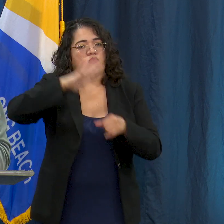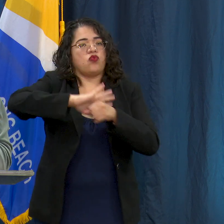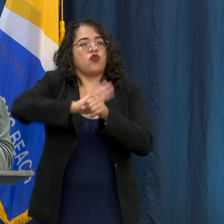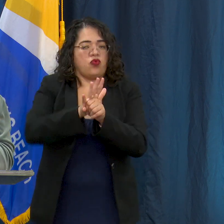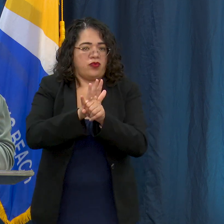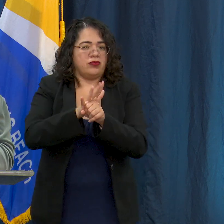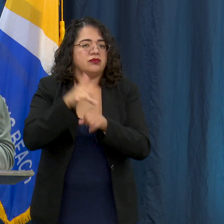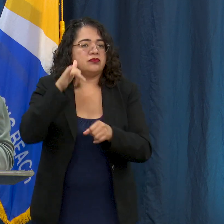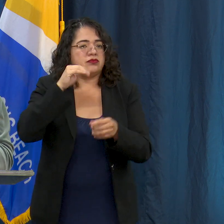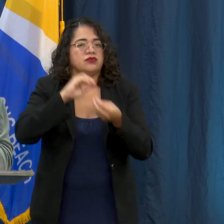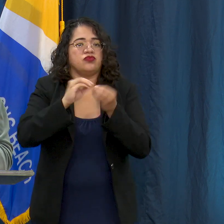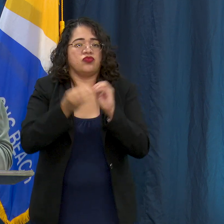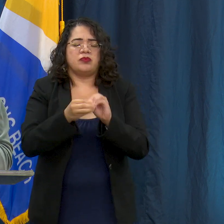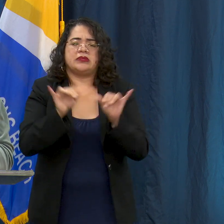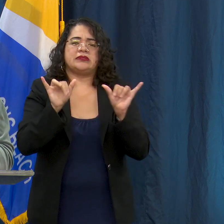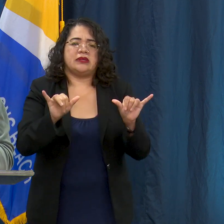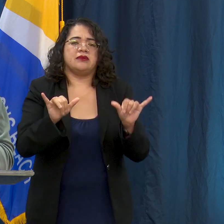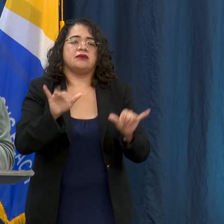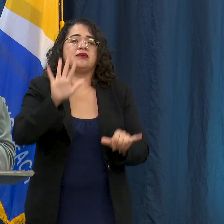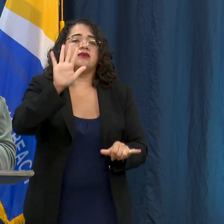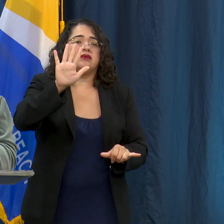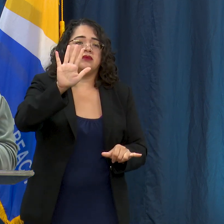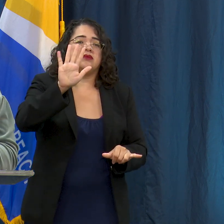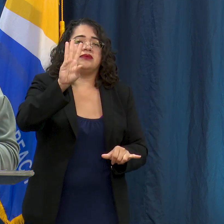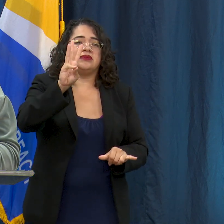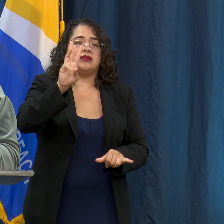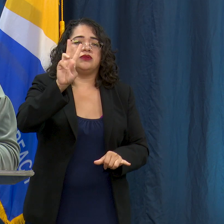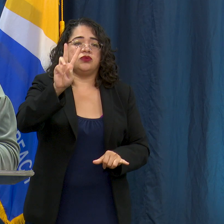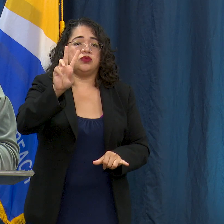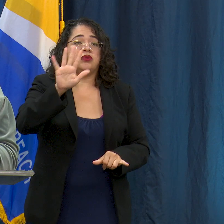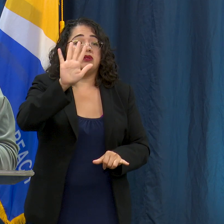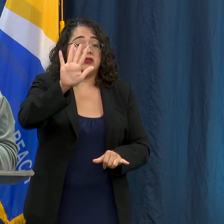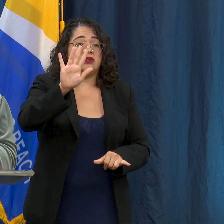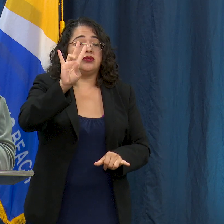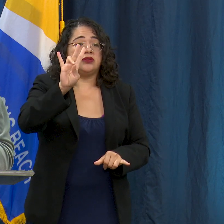el número sigue siendo el mismo que Cinco seis dos Cinco siete cero cuatro